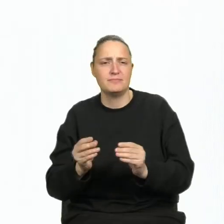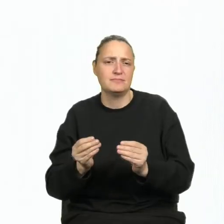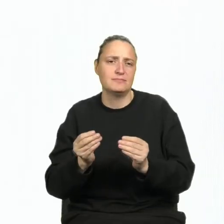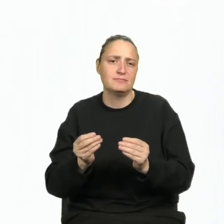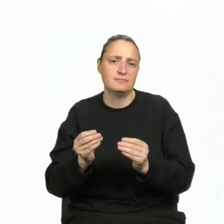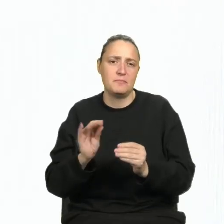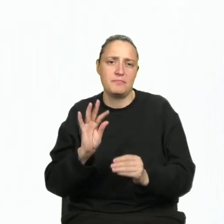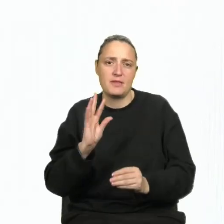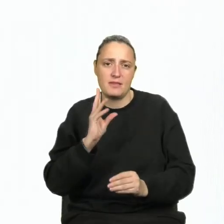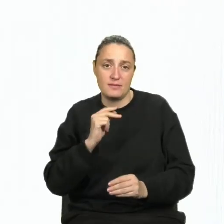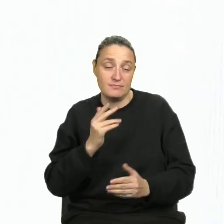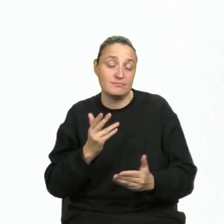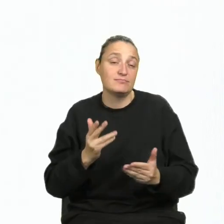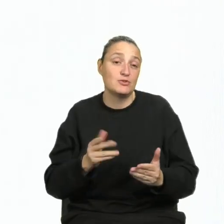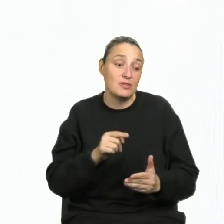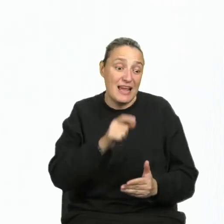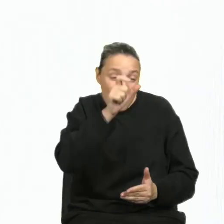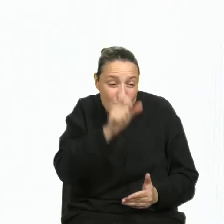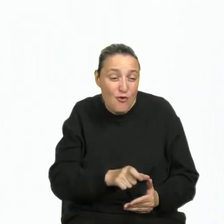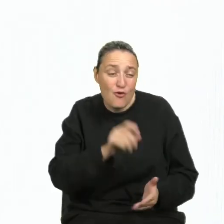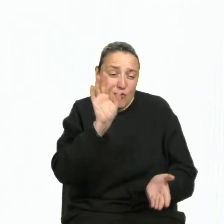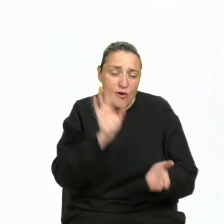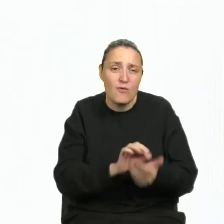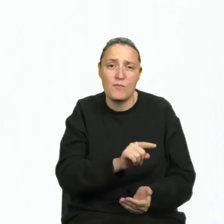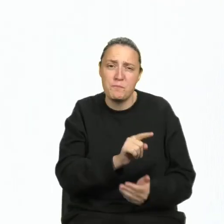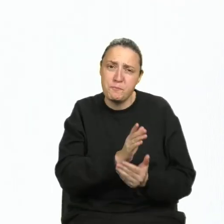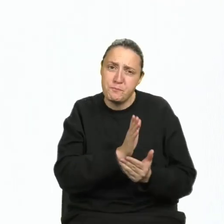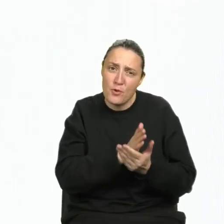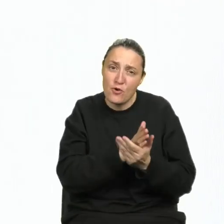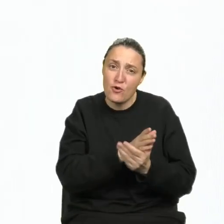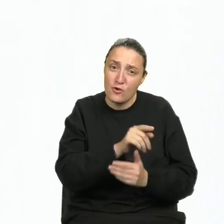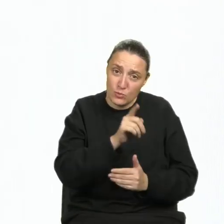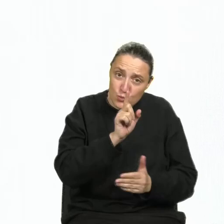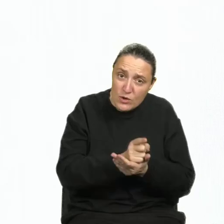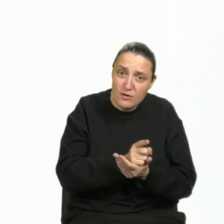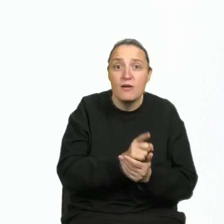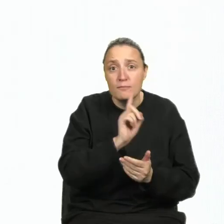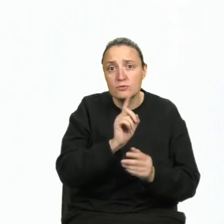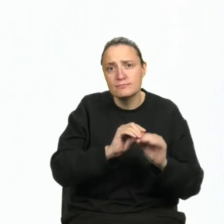której drodzy doradcy kariery pomogliście, ona inspiruje i dzieli się tym dobrem z innymi.